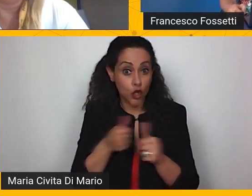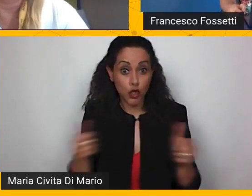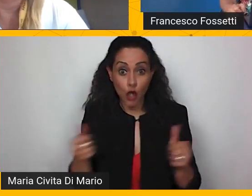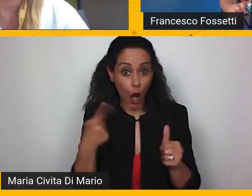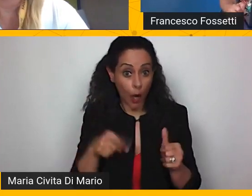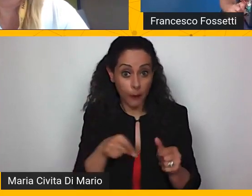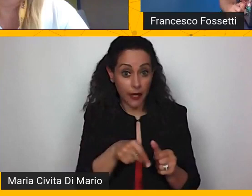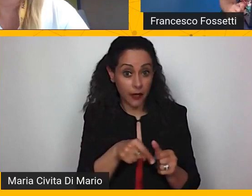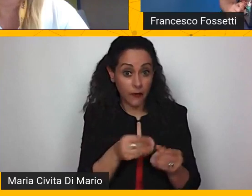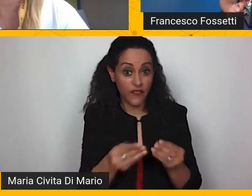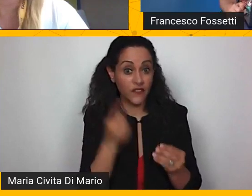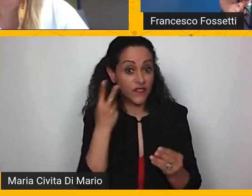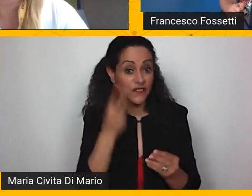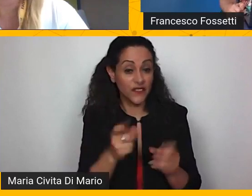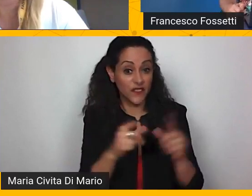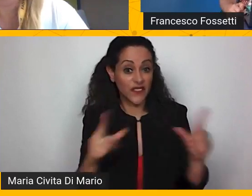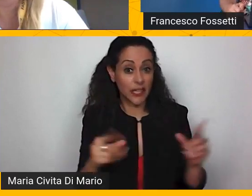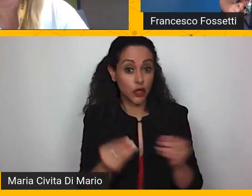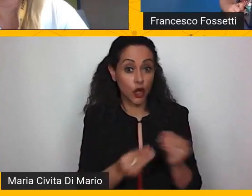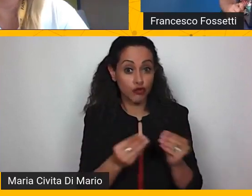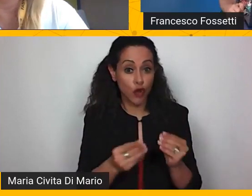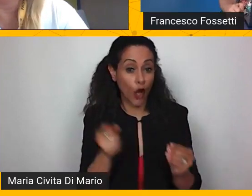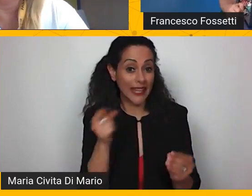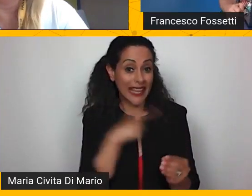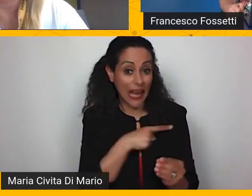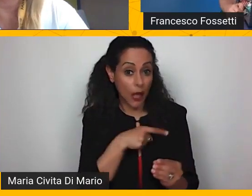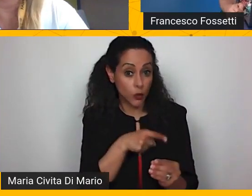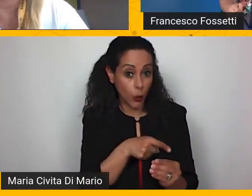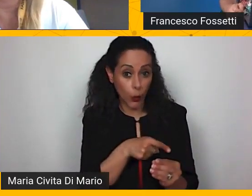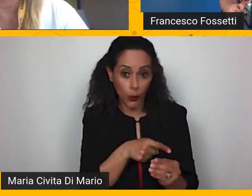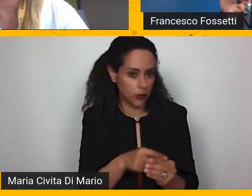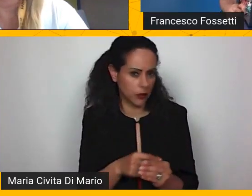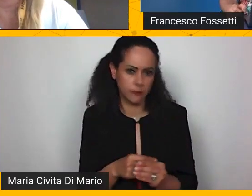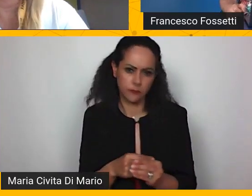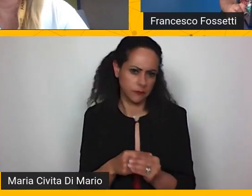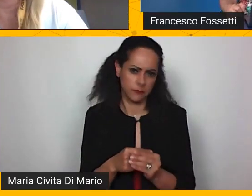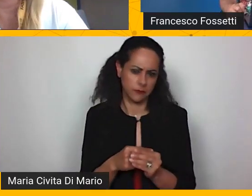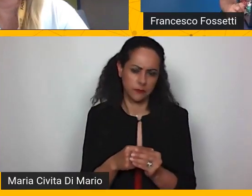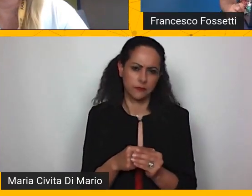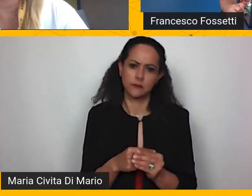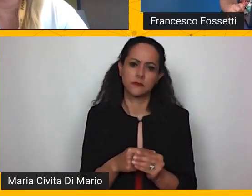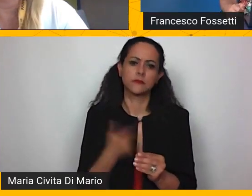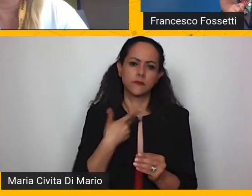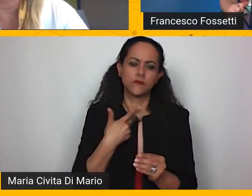sono esclusivi dei free to play ehm quindi dei giochi gratuiti